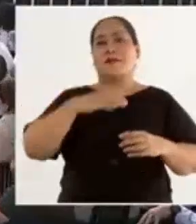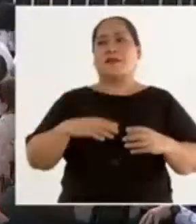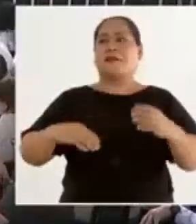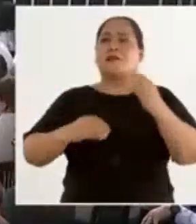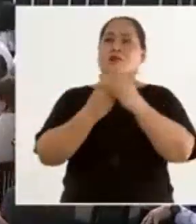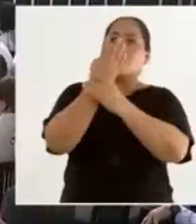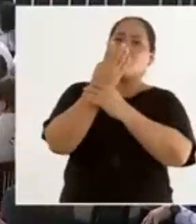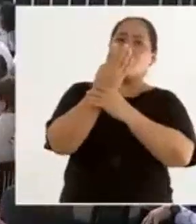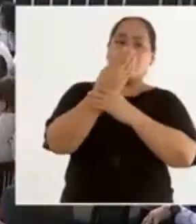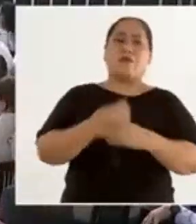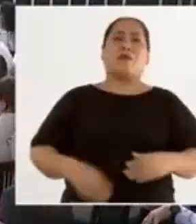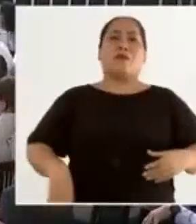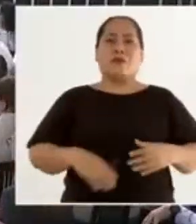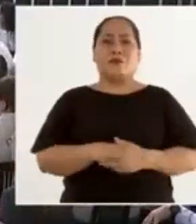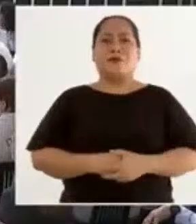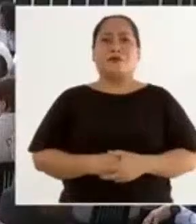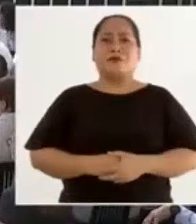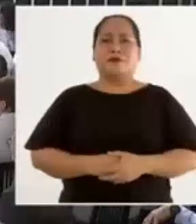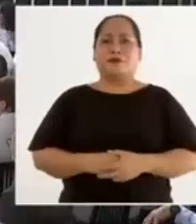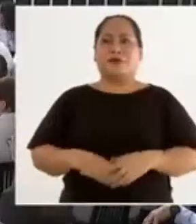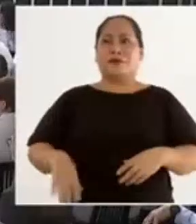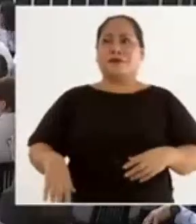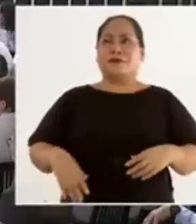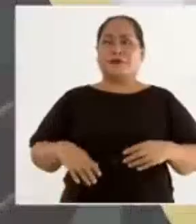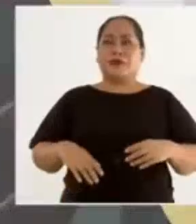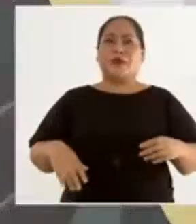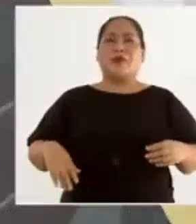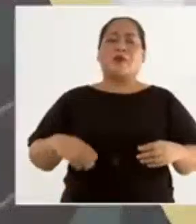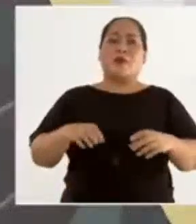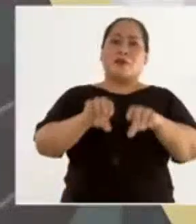También en Cardenas, un homógrafo nuevo. Este hospital va a ser muy grande,